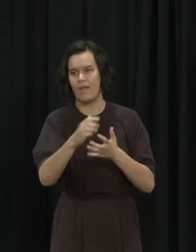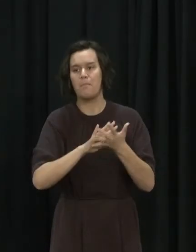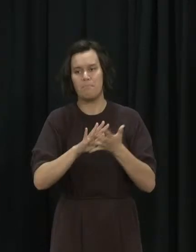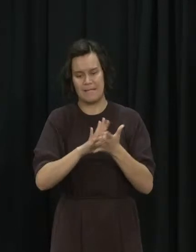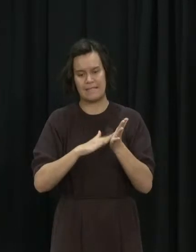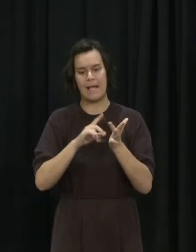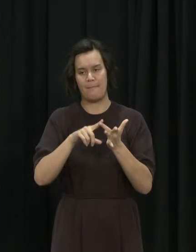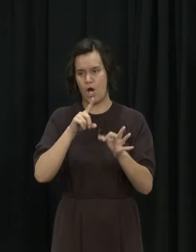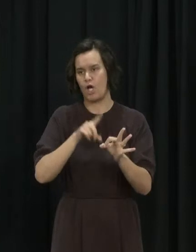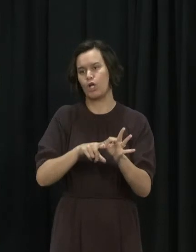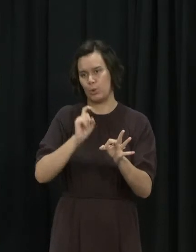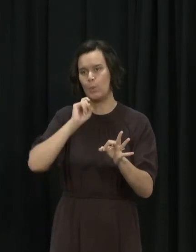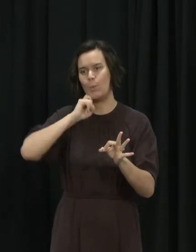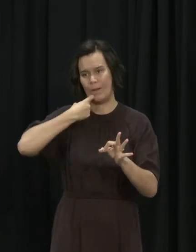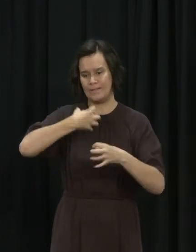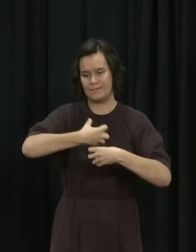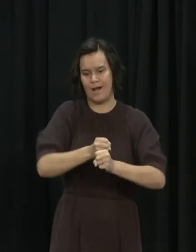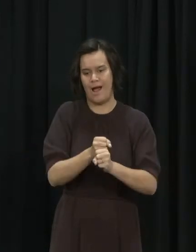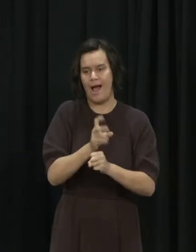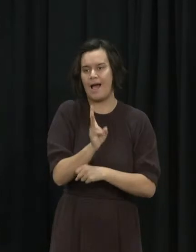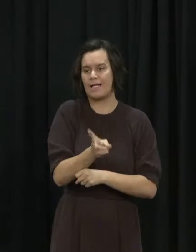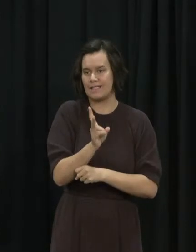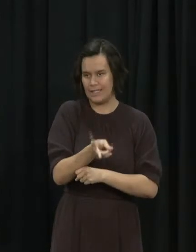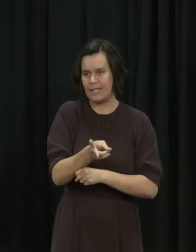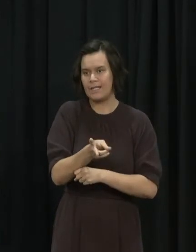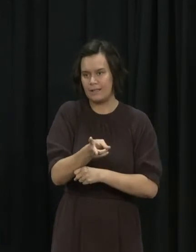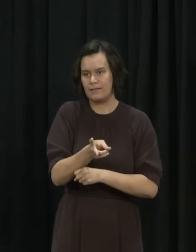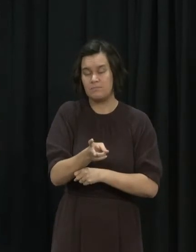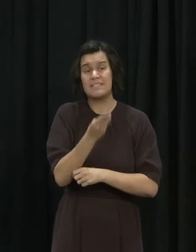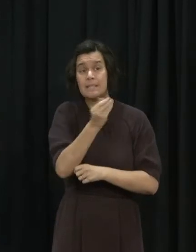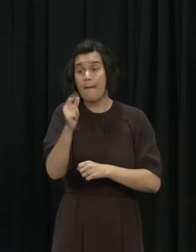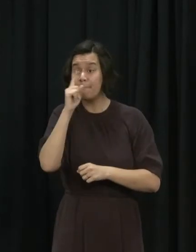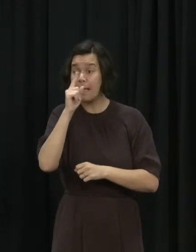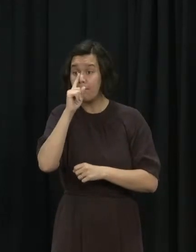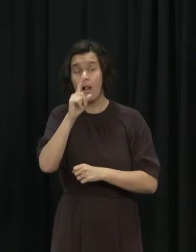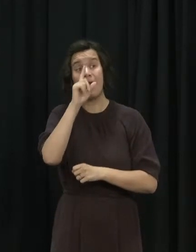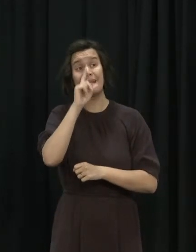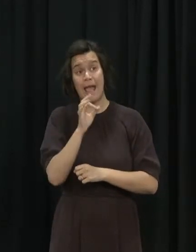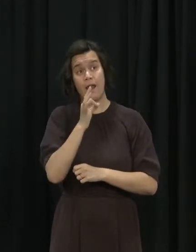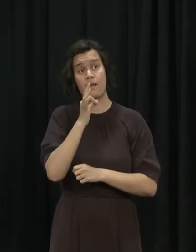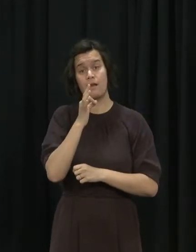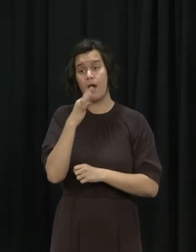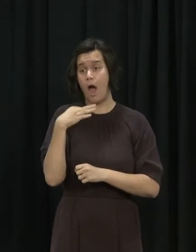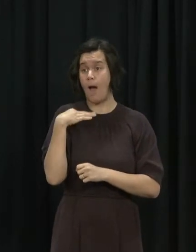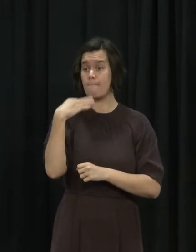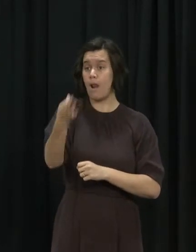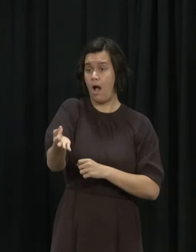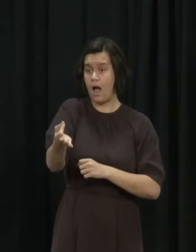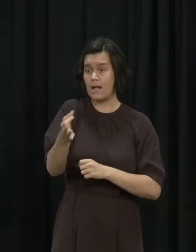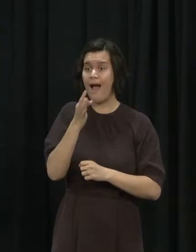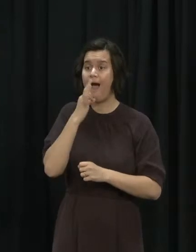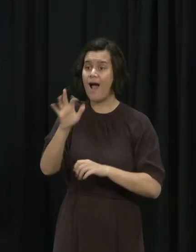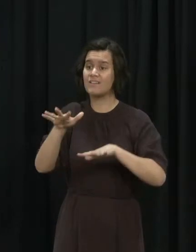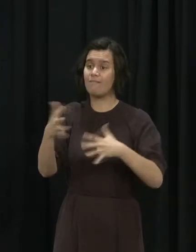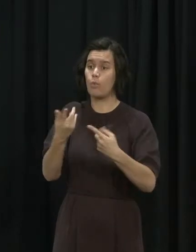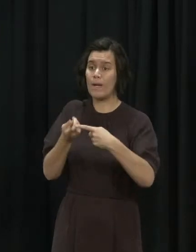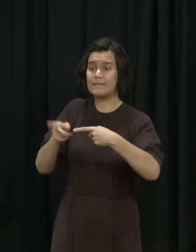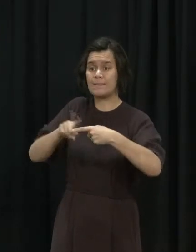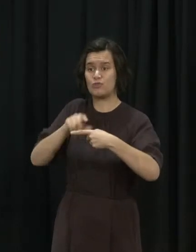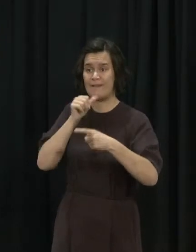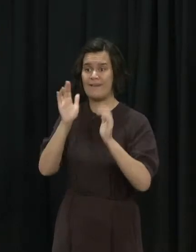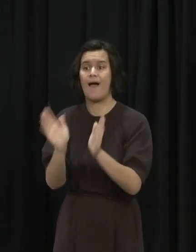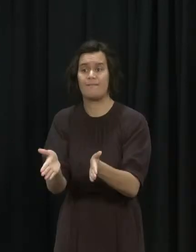tangata ki te waahi ka whakaroa